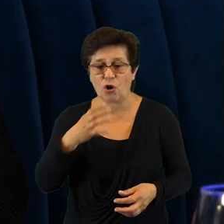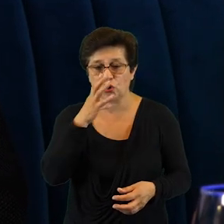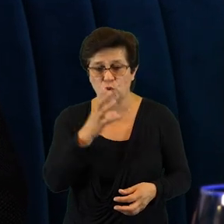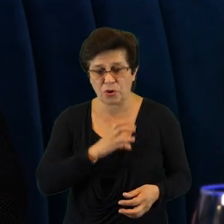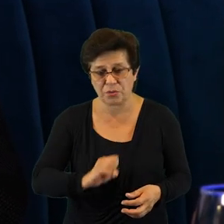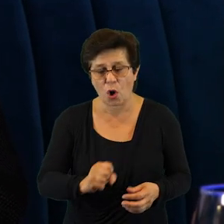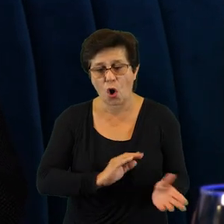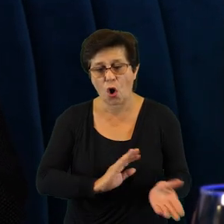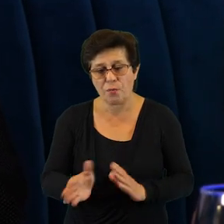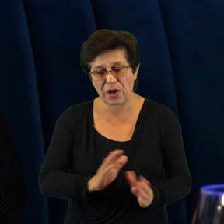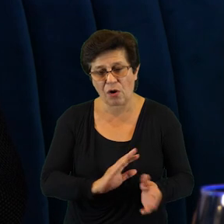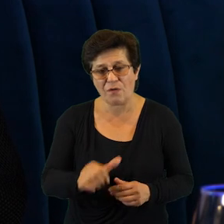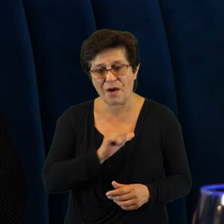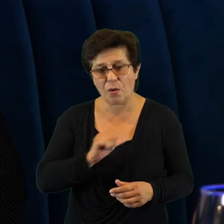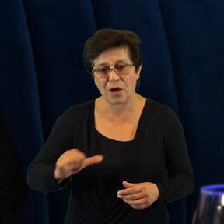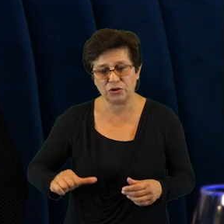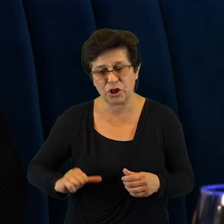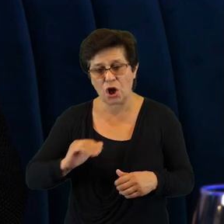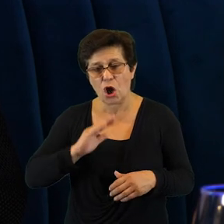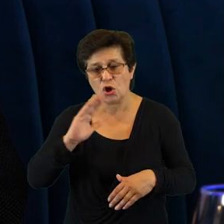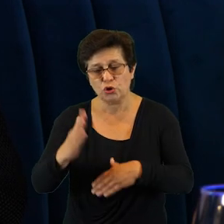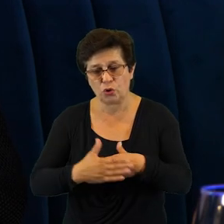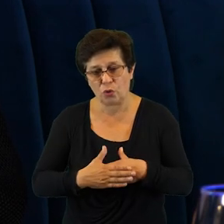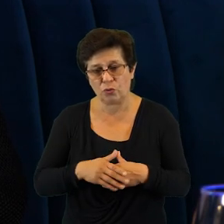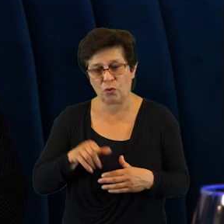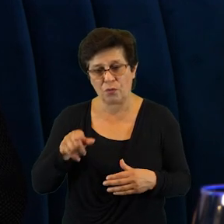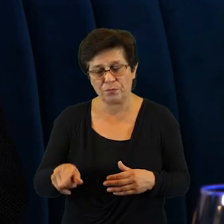po śmierci żony Janiny rok wcześniej.